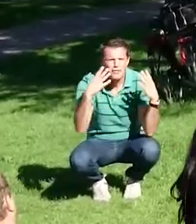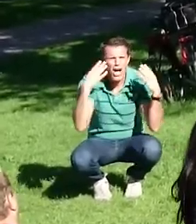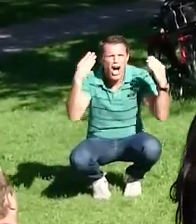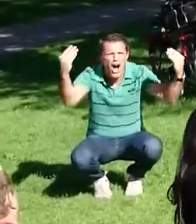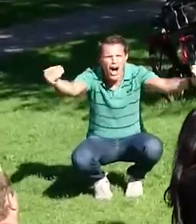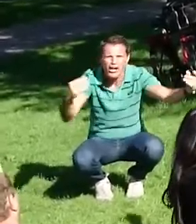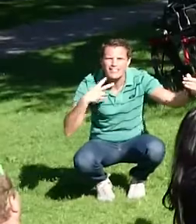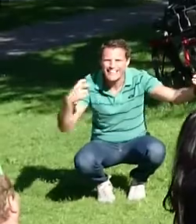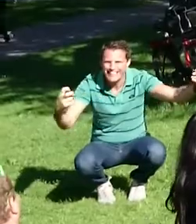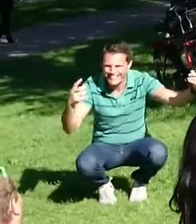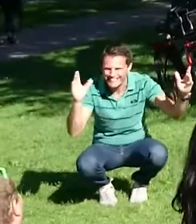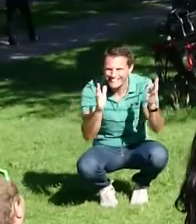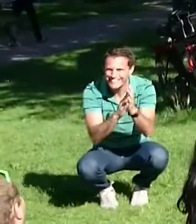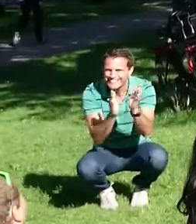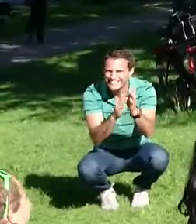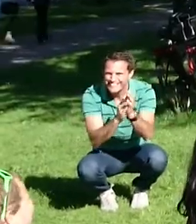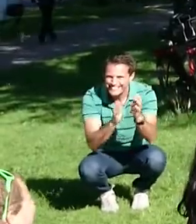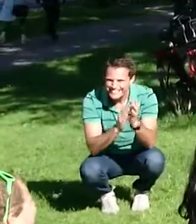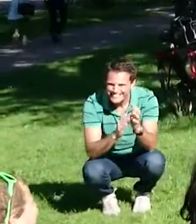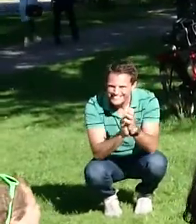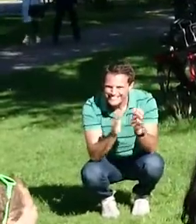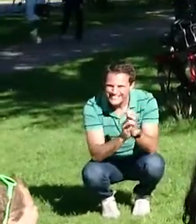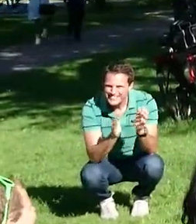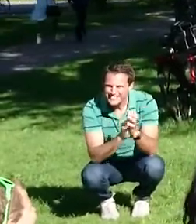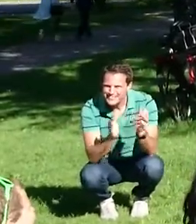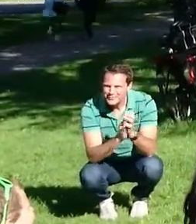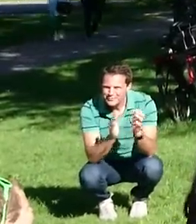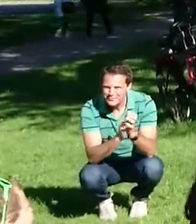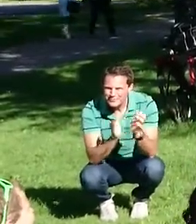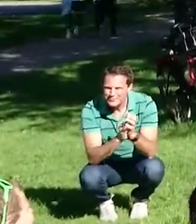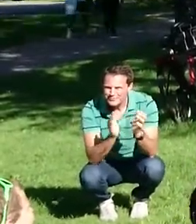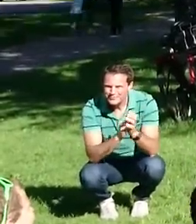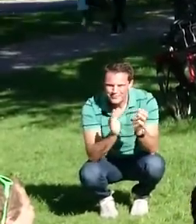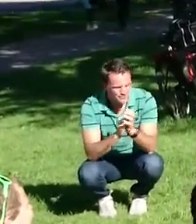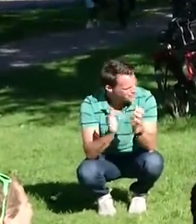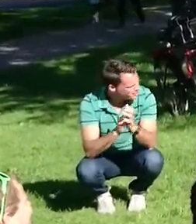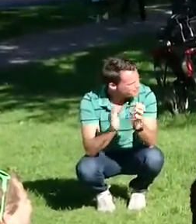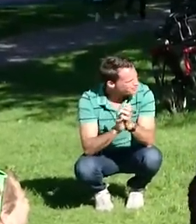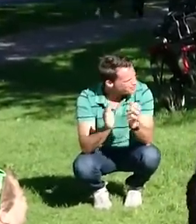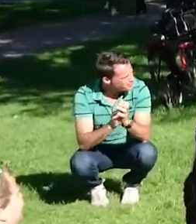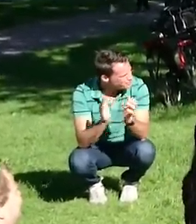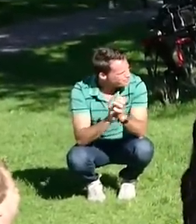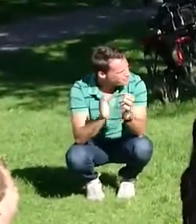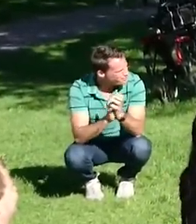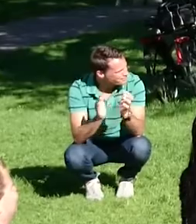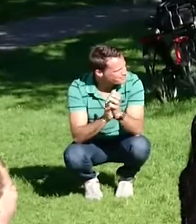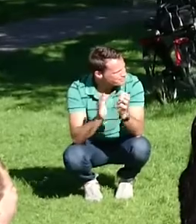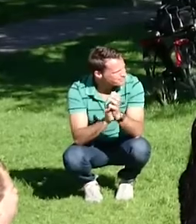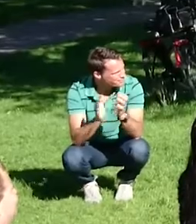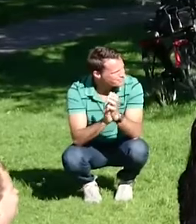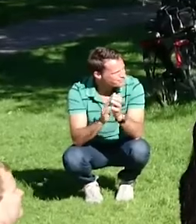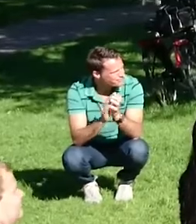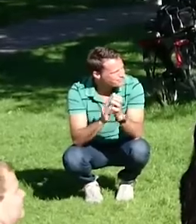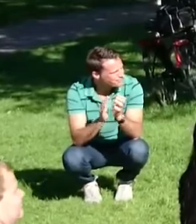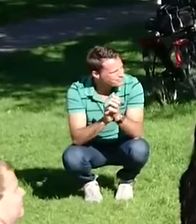[Jubel och applåder]